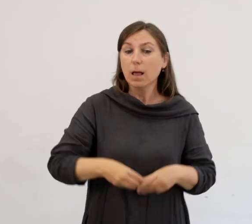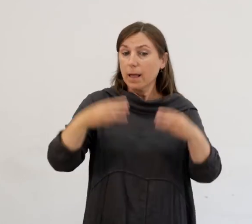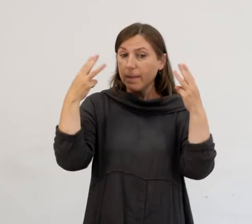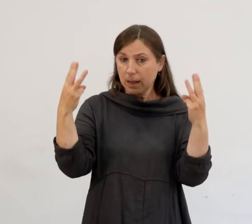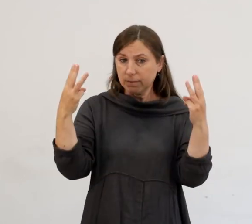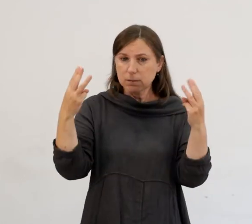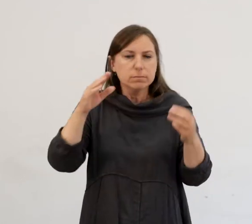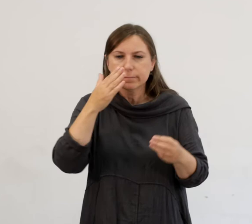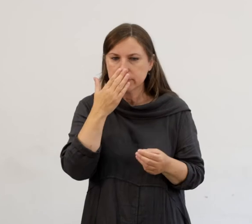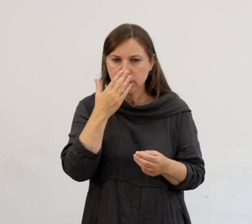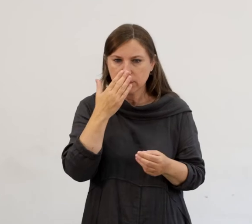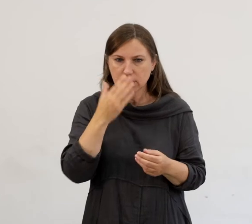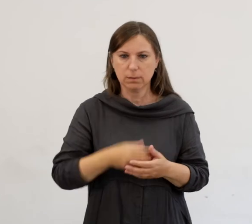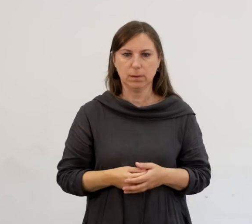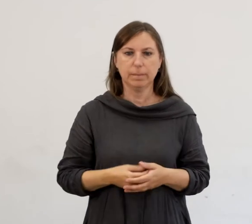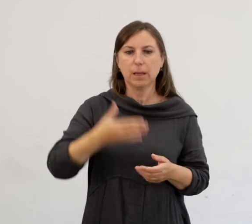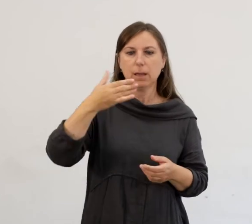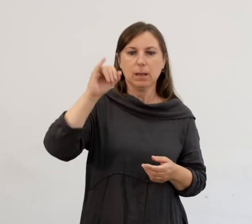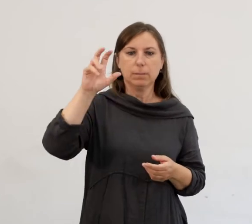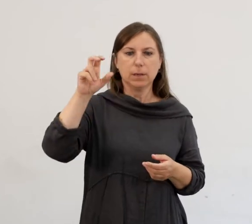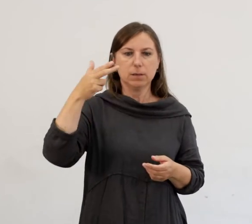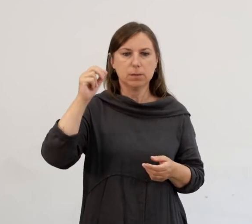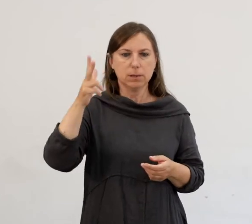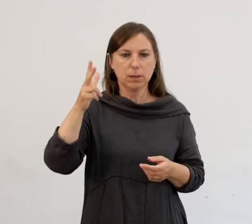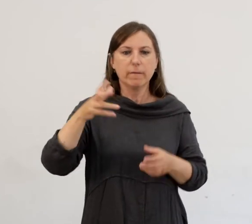Najważniejsze z nich to: miecznik wielki